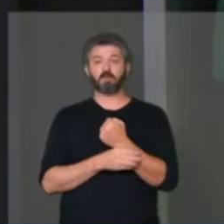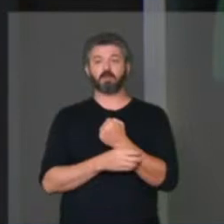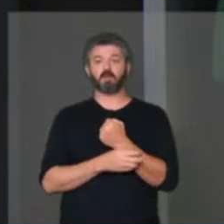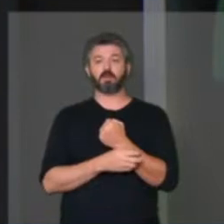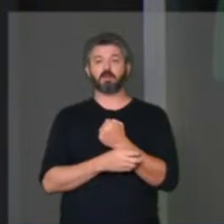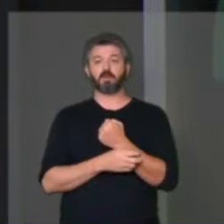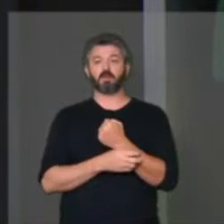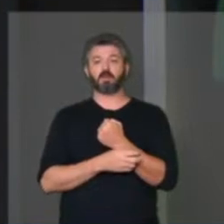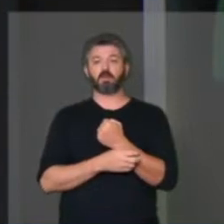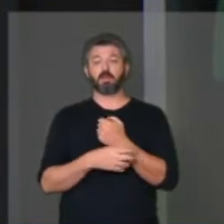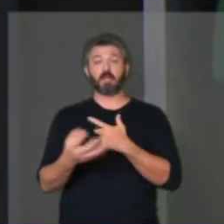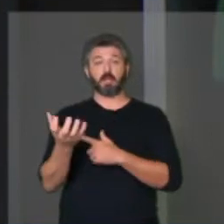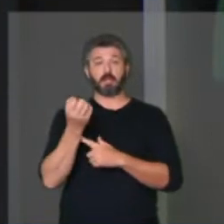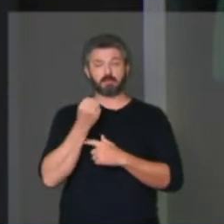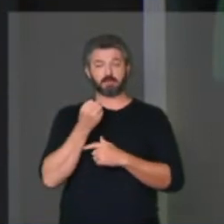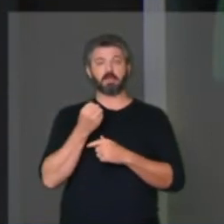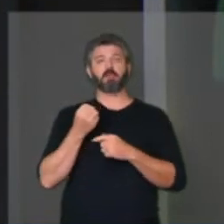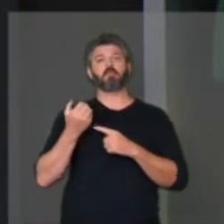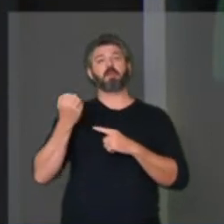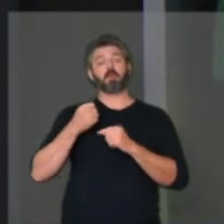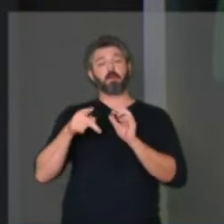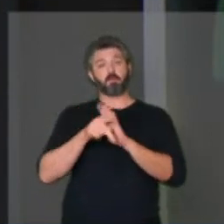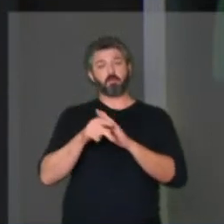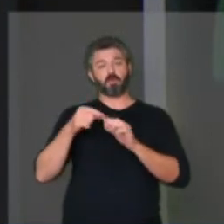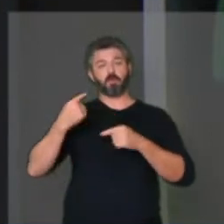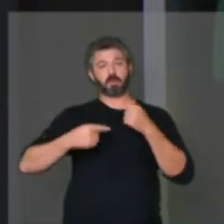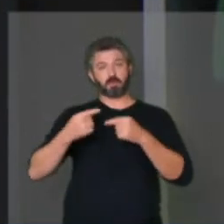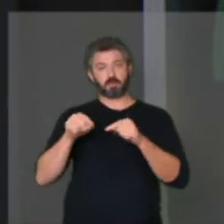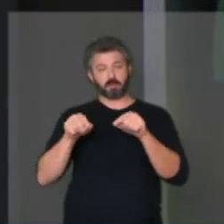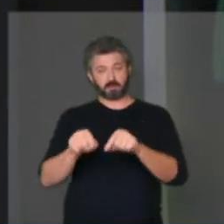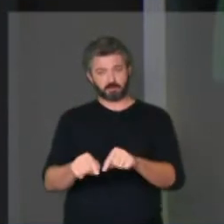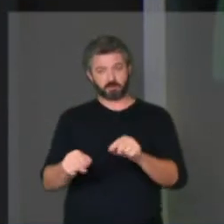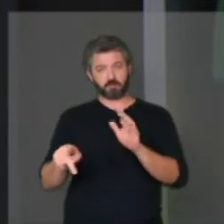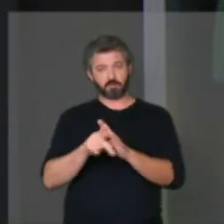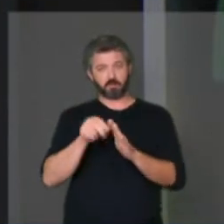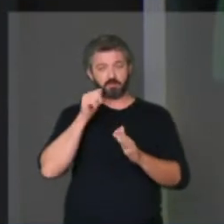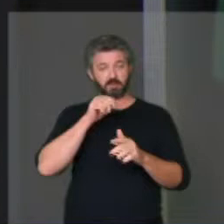TRABALHADORA GRÁVIDA. NA JUSTIFICAÇÃO, O PARLAMENTAR EMBASA A PROPOSIÇÃO NA